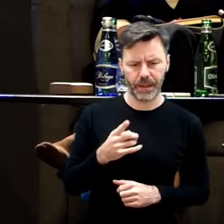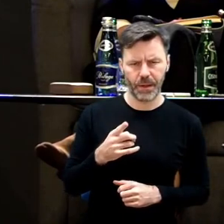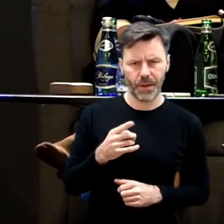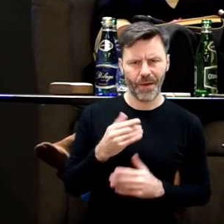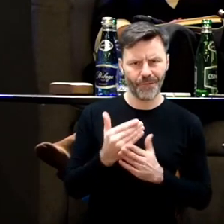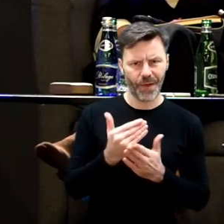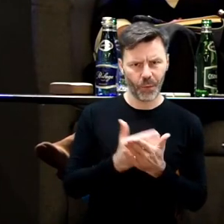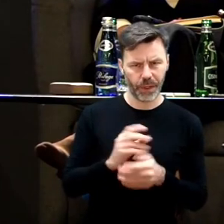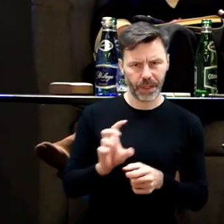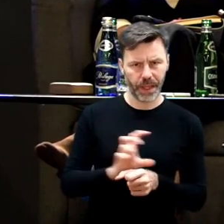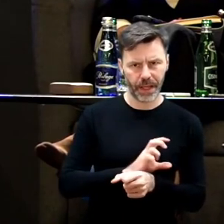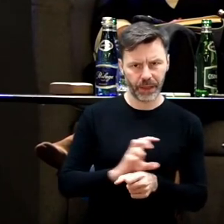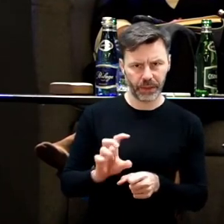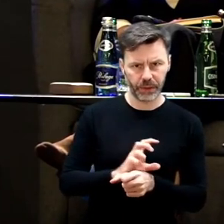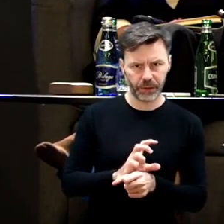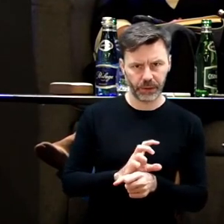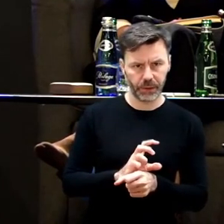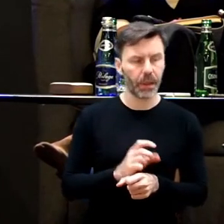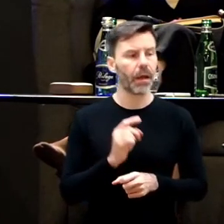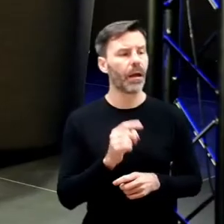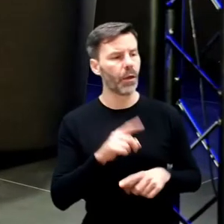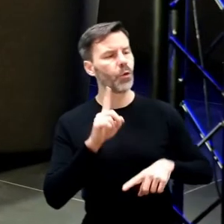Normy i standardy stosowane w nowoczesnym budownicy.